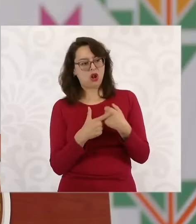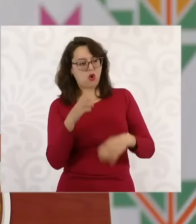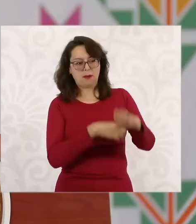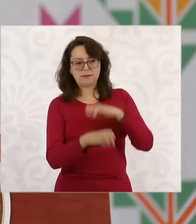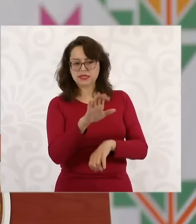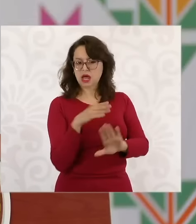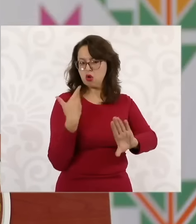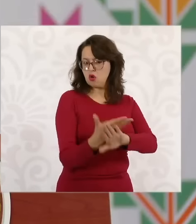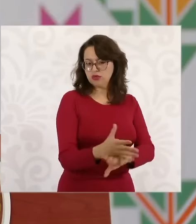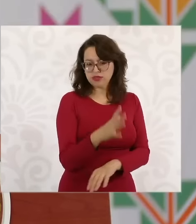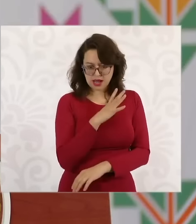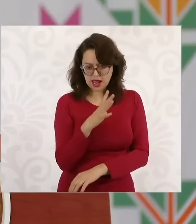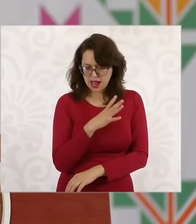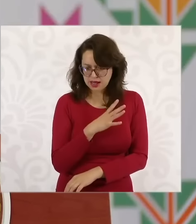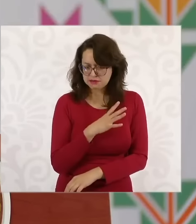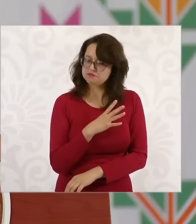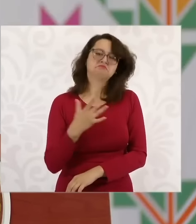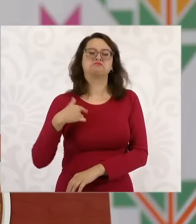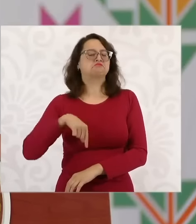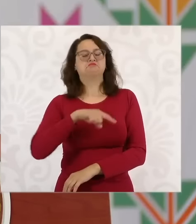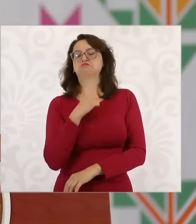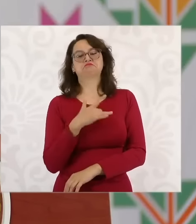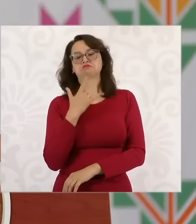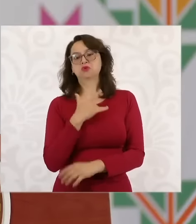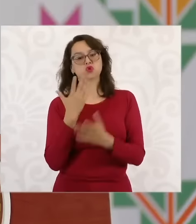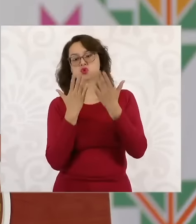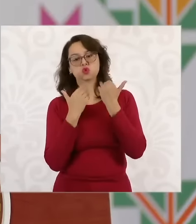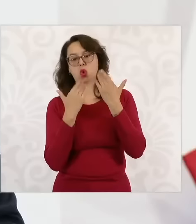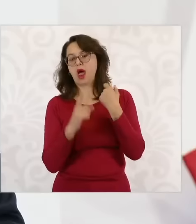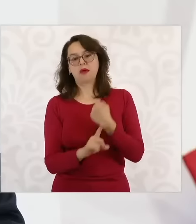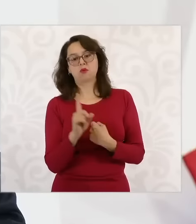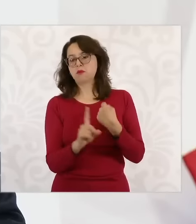competencia de las aerolíneas, que de nuestra perspectiva pues no hay ninguna afectación a